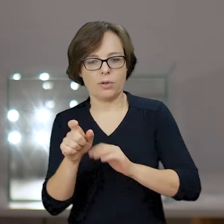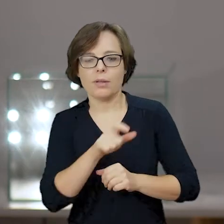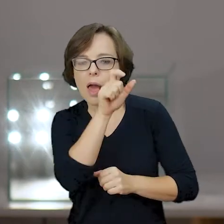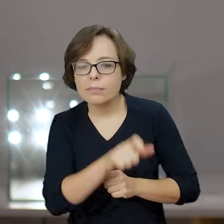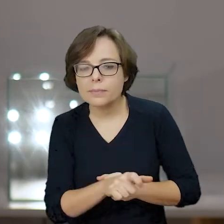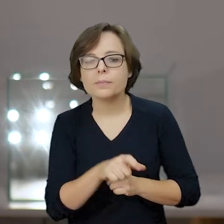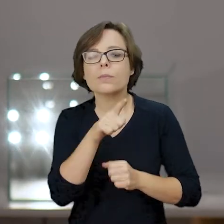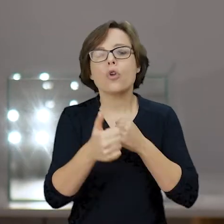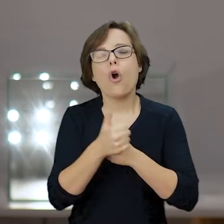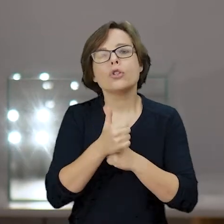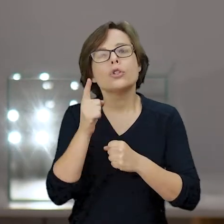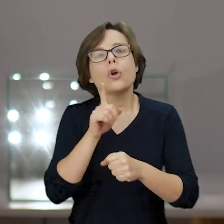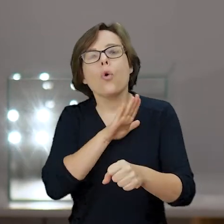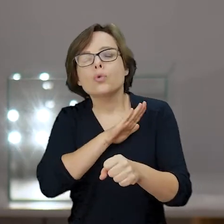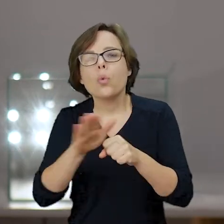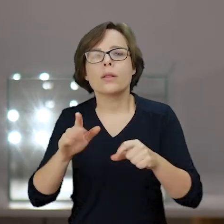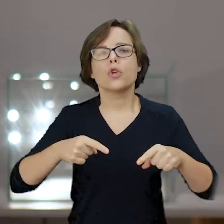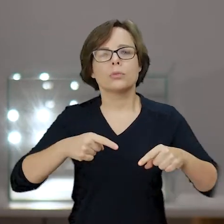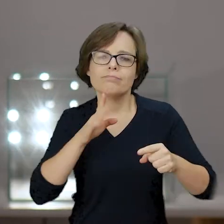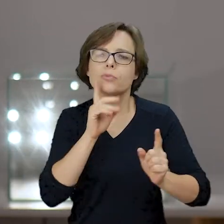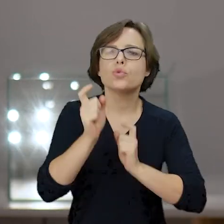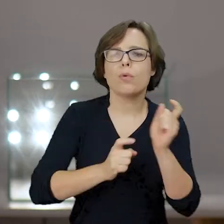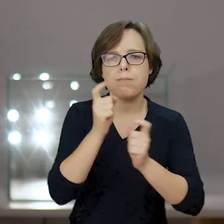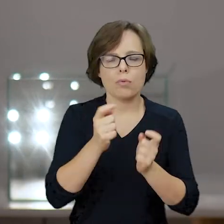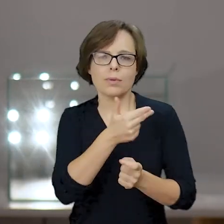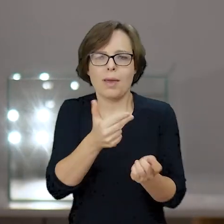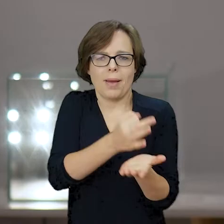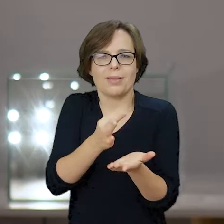dla niego dotyczące słynnego „sporu o amulety”, który wybuchł 5 lat wcześniej.